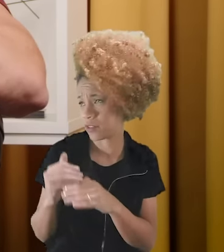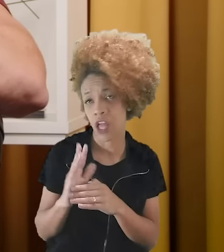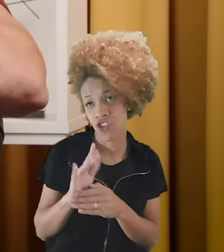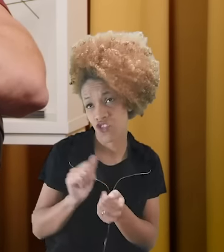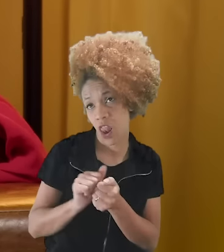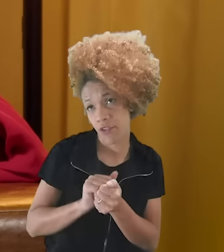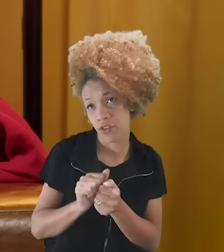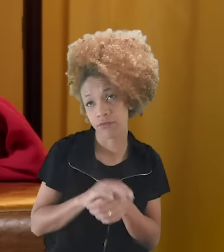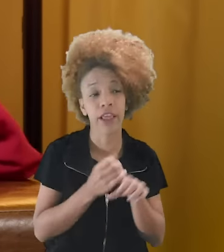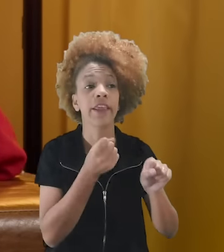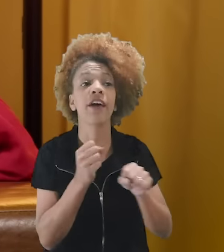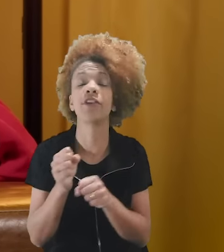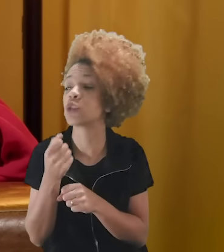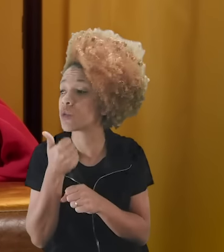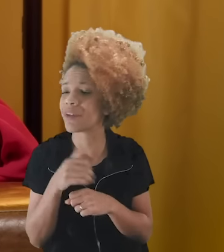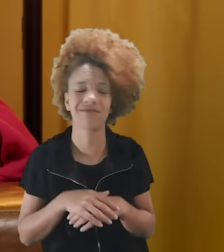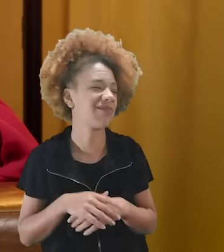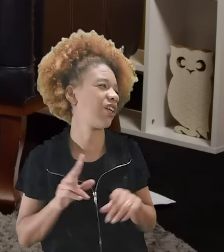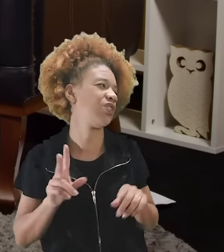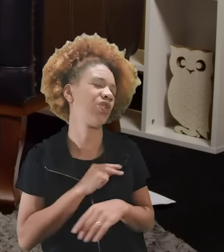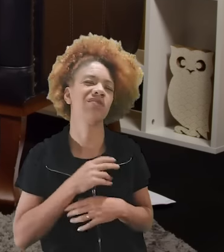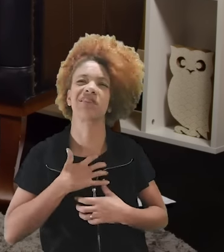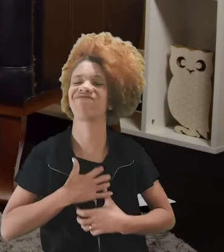já lavou uma louça hoje e a vassoura como é que tá o que me irrita é o seguinte o cara que faz essa